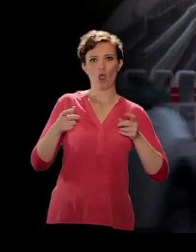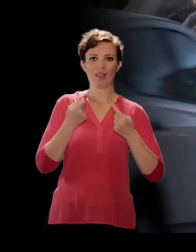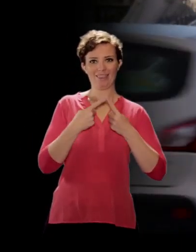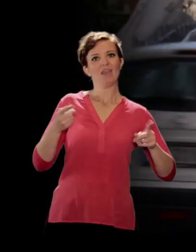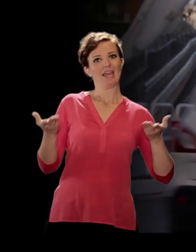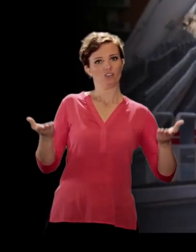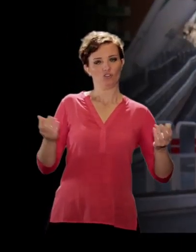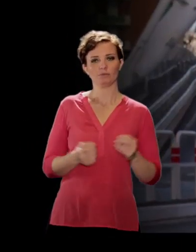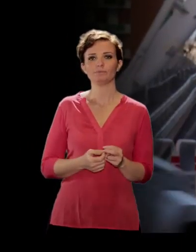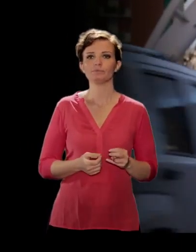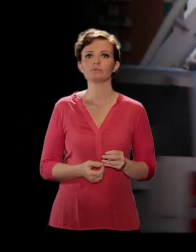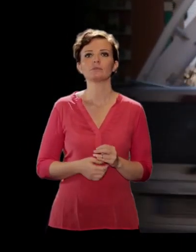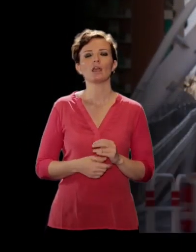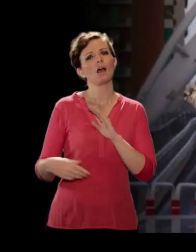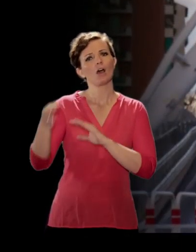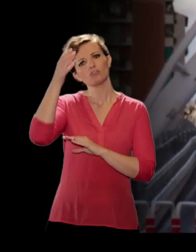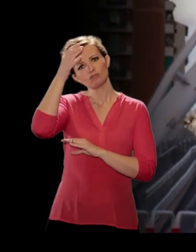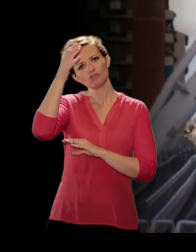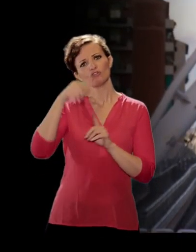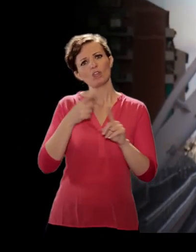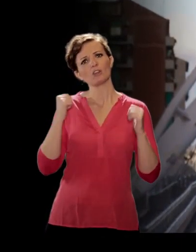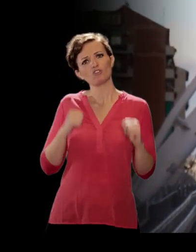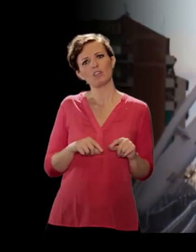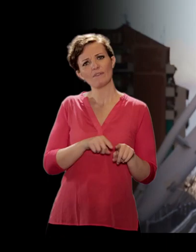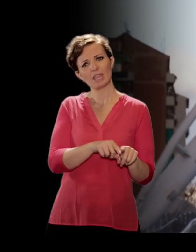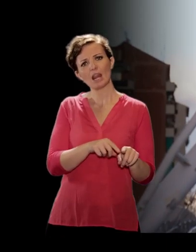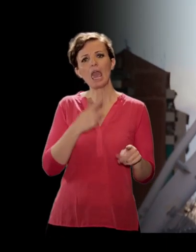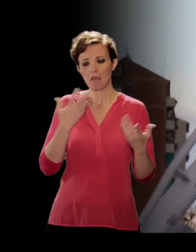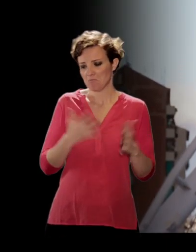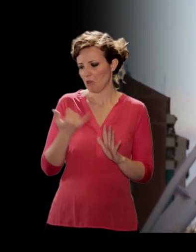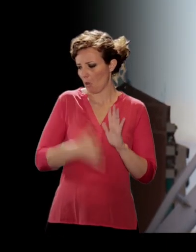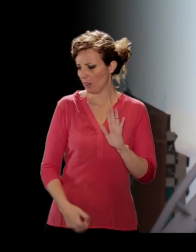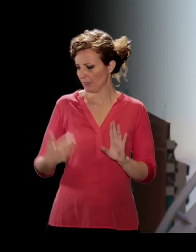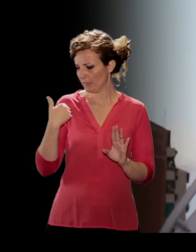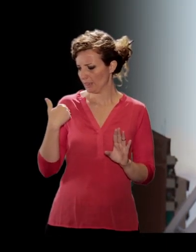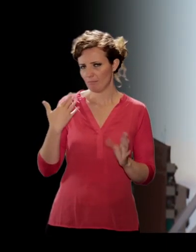Genio civile, che nel corso degli ultimi anni